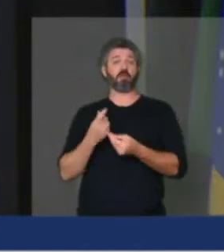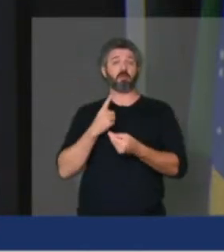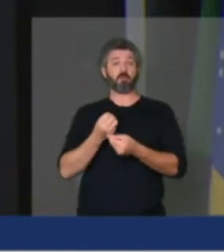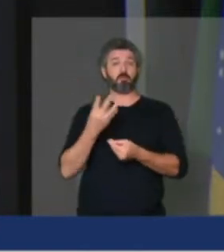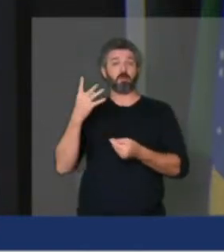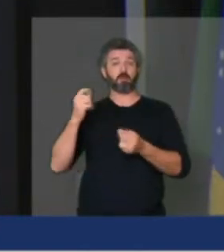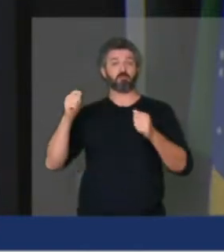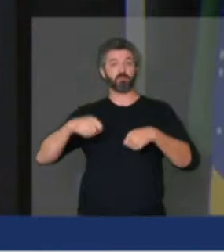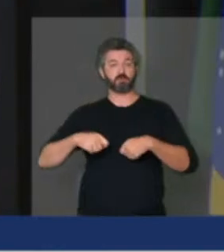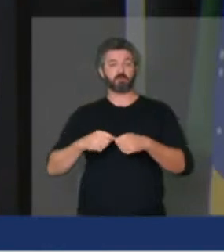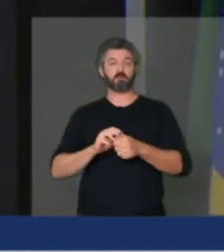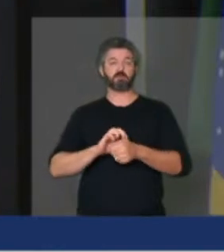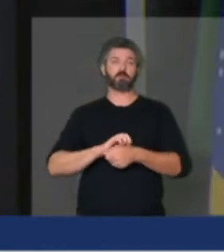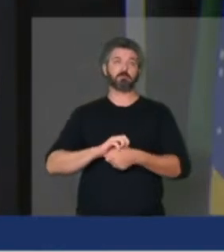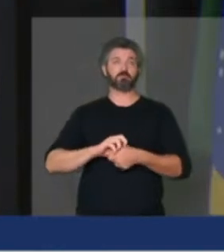ACORDO ENTRE OS DOIS PAÍSES TANTO NA ÁREA CIENTÍFICA